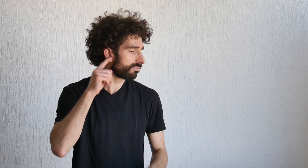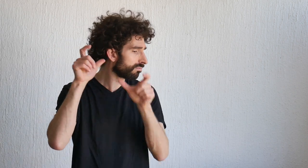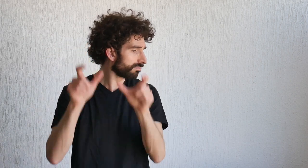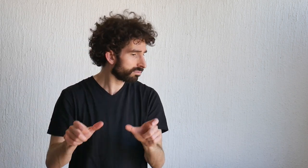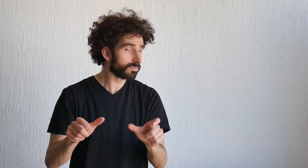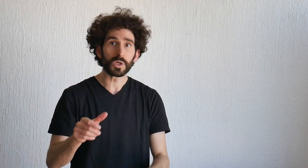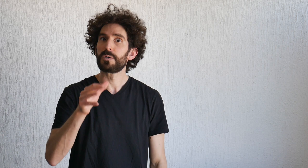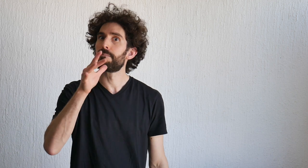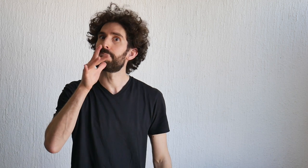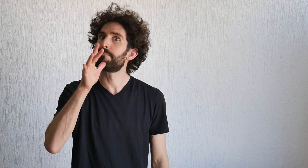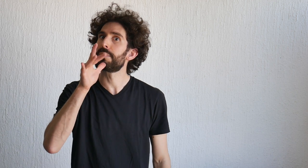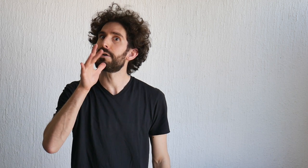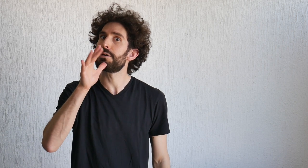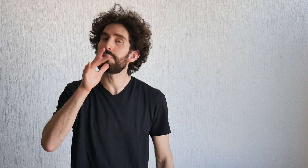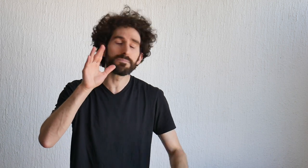je ne peux pas les contrôler.